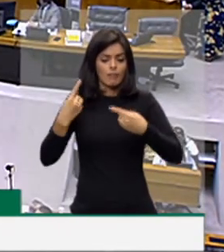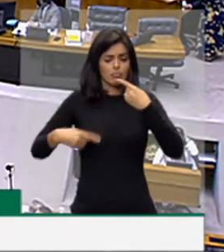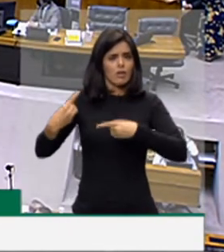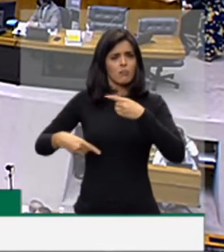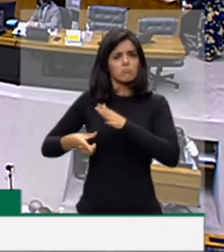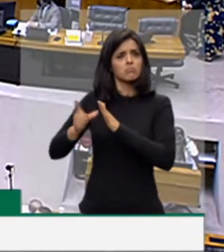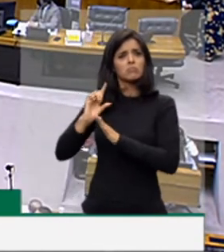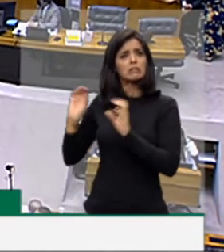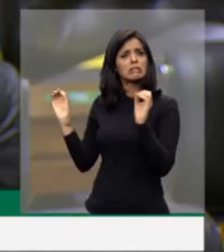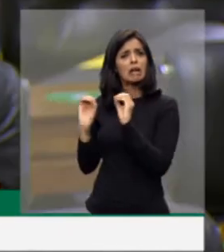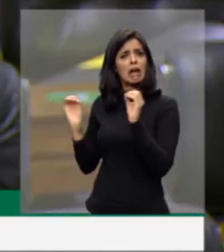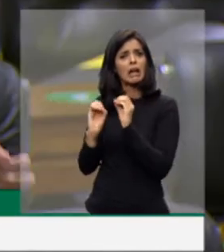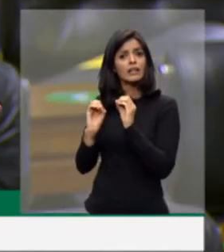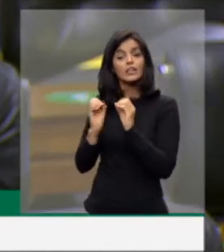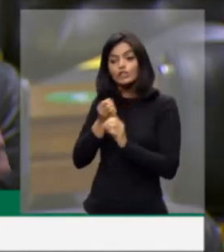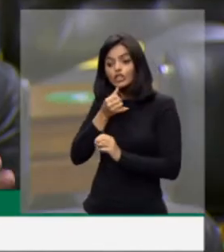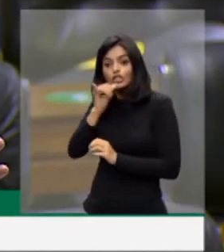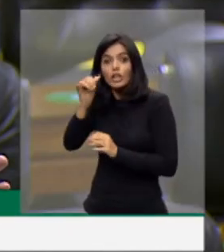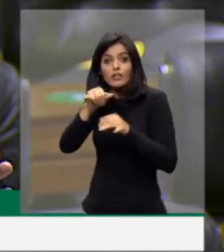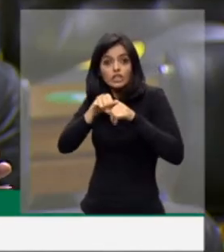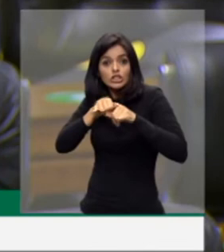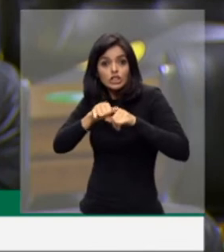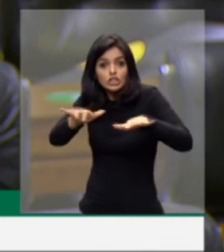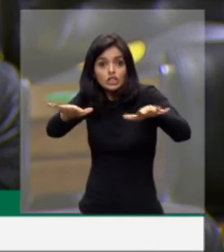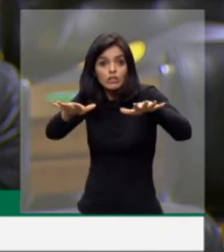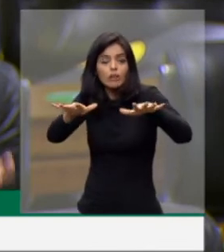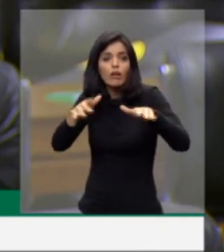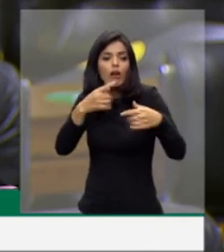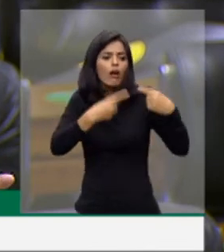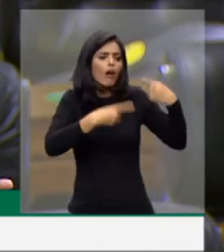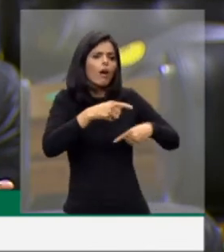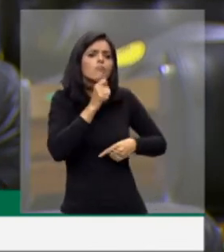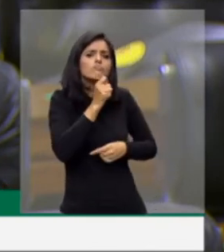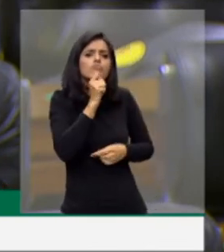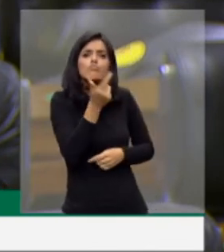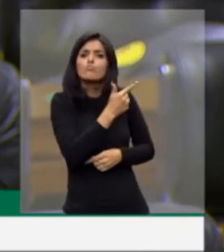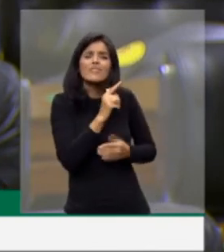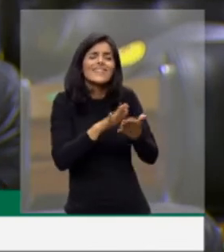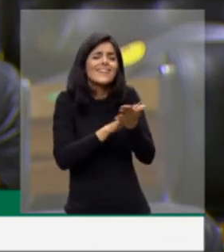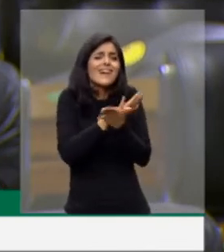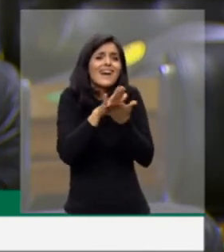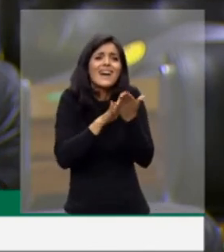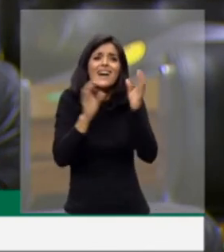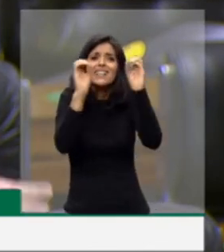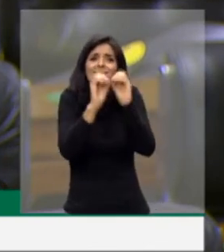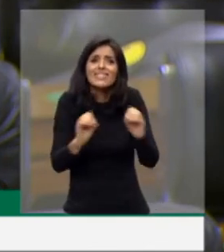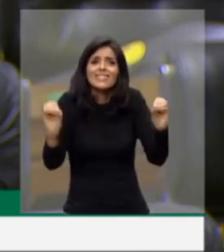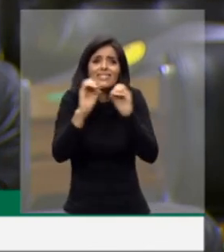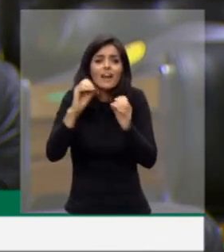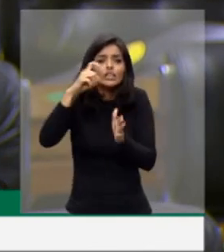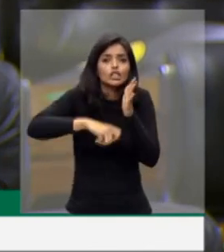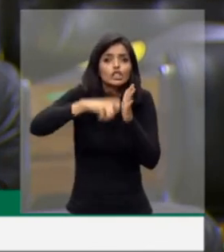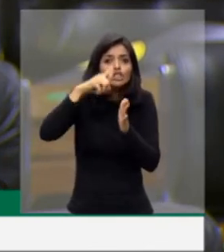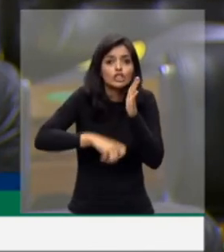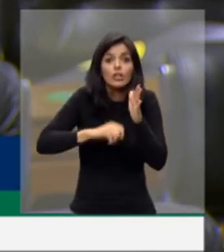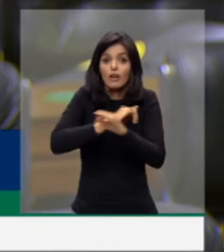SOLIDARIEDADE? PODEMOS? -- [DEPUTADO]: SENHOR PRESIDENTE, O PODEMOS VOTA SIM, DEIXAR REGISTRADO QUE NÓS NÃO DEBATEMOS EM NENHUM MOMENTO GERAÇÃO DISTRIBUÍDA. ENTÃO NÃO TEM